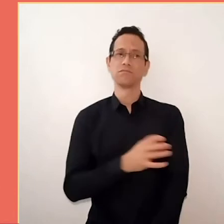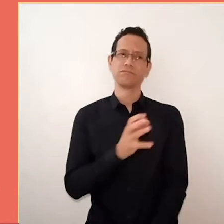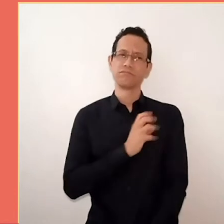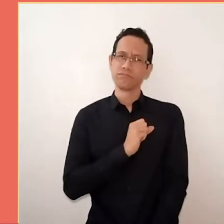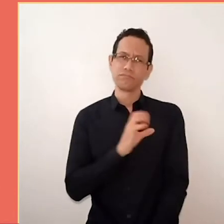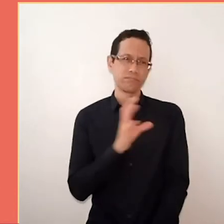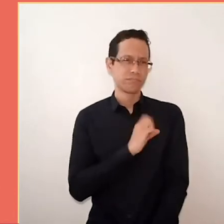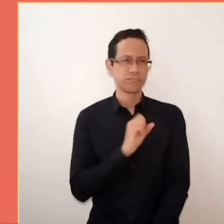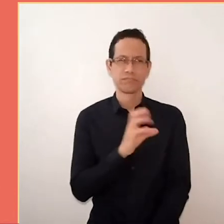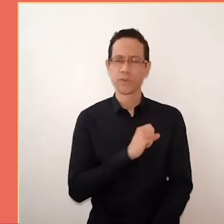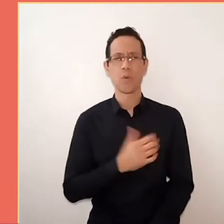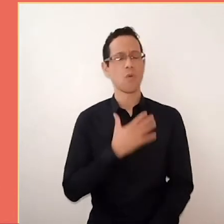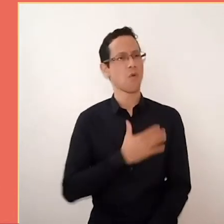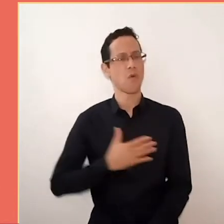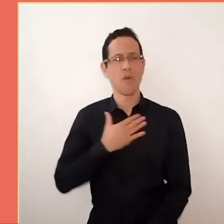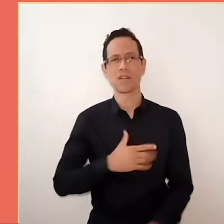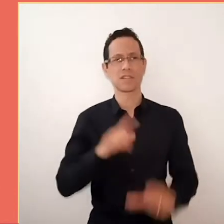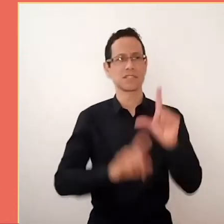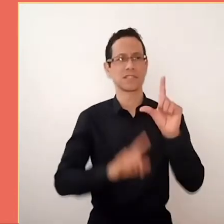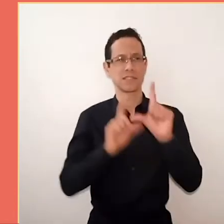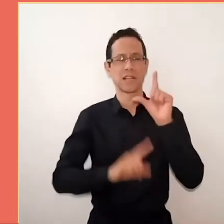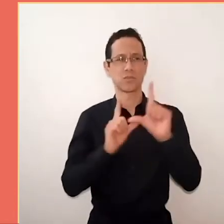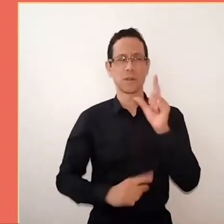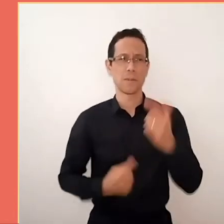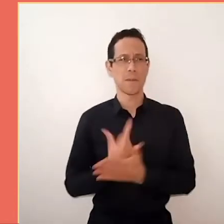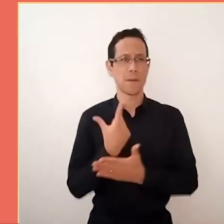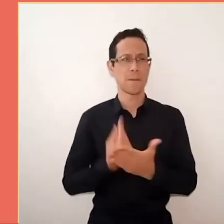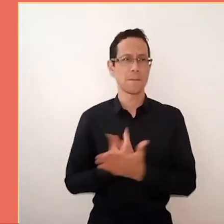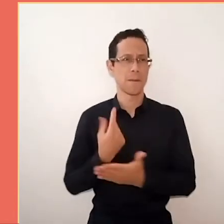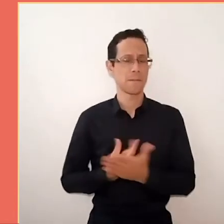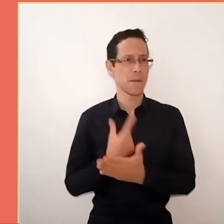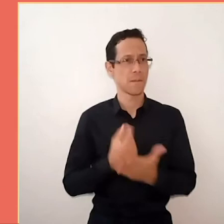Começam a comprar livros e falam: "Eu não aguento mais entrar em tal site, em tal lugar." Uma vendendo pra outra